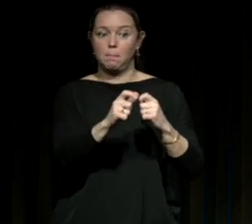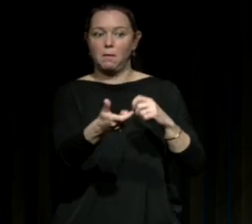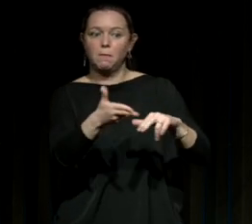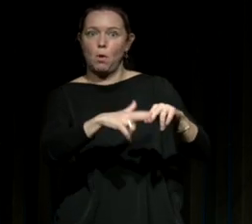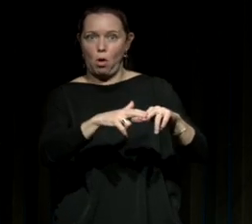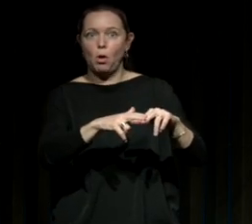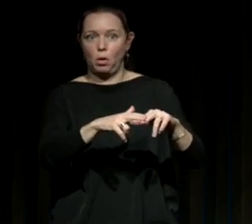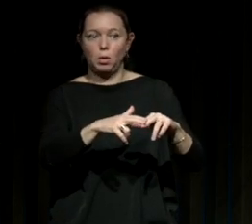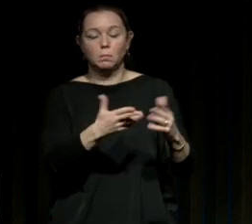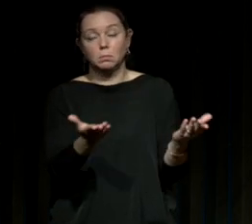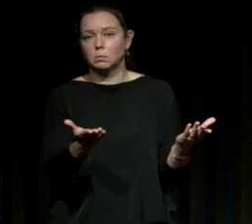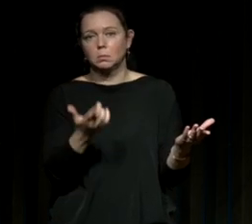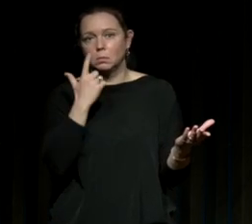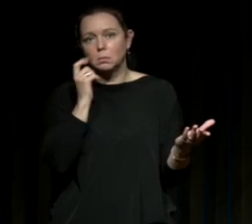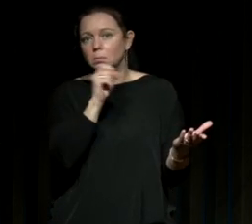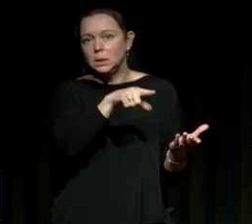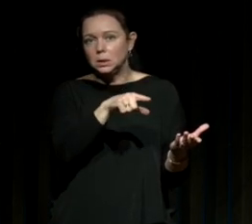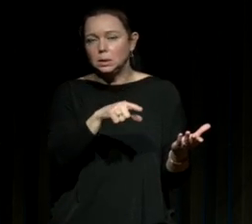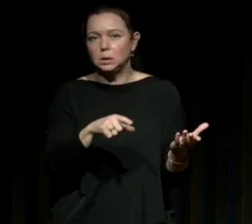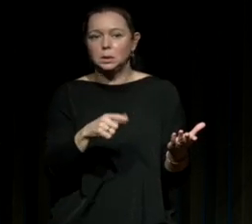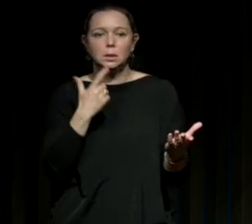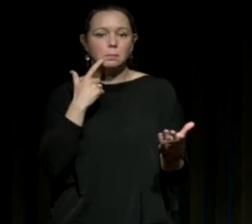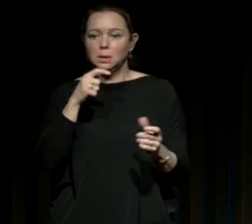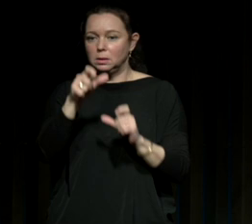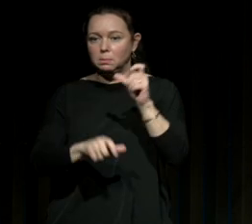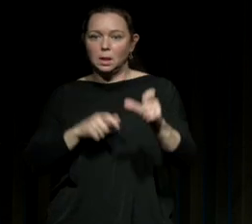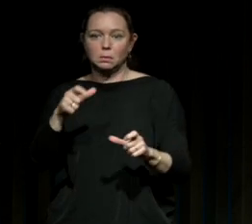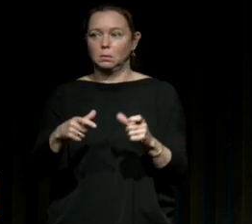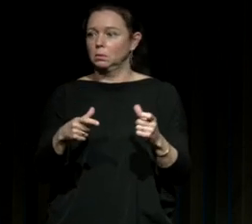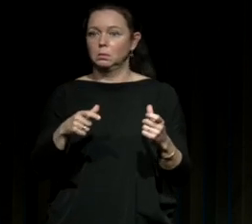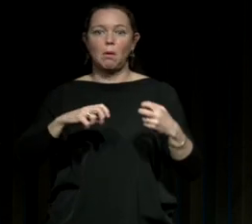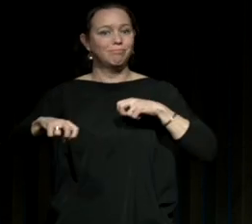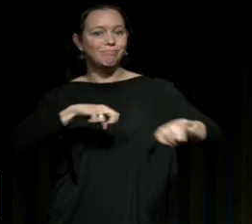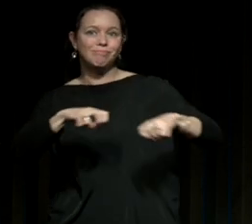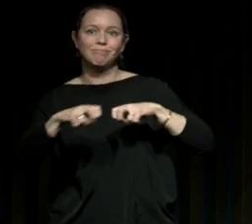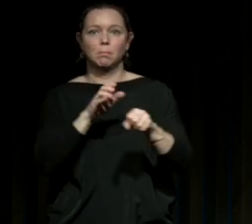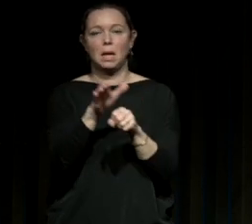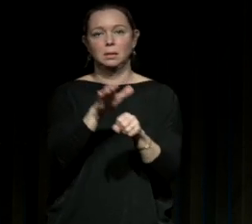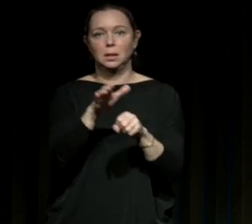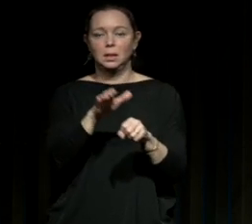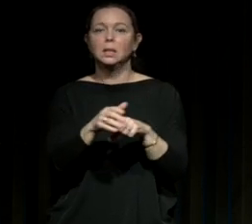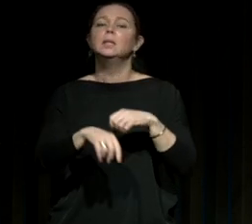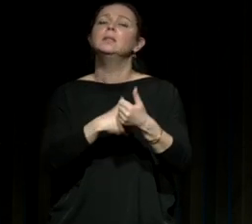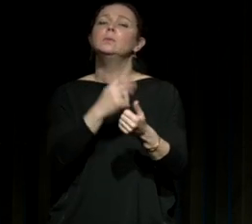bien que le l'inactivité qui est exprimée ici par le nombre d'heures passées devant la télé